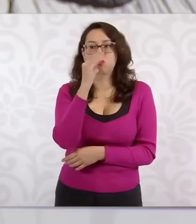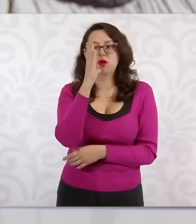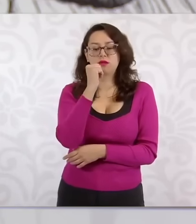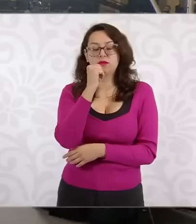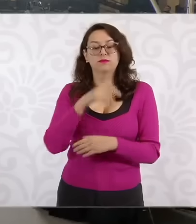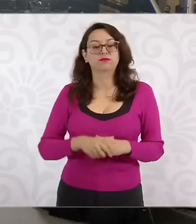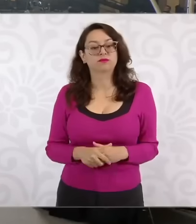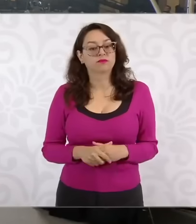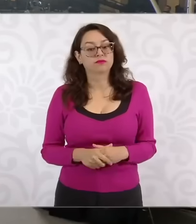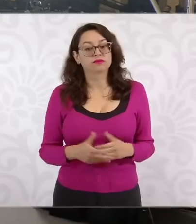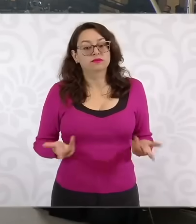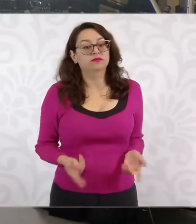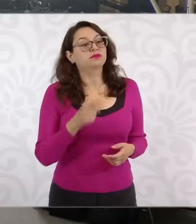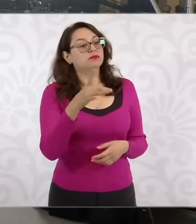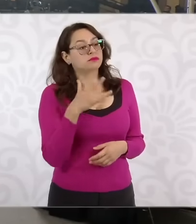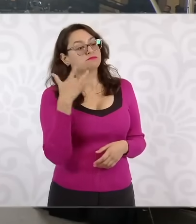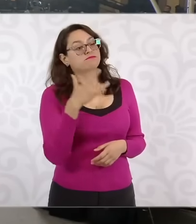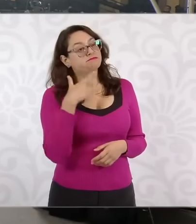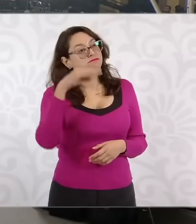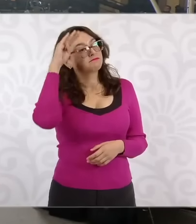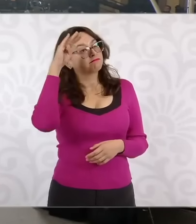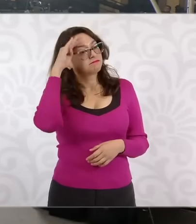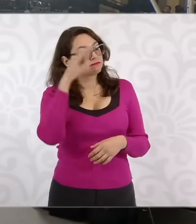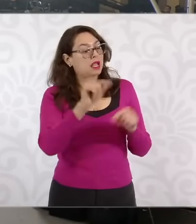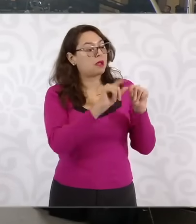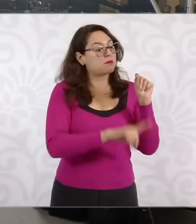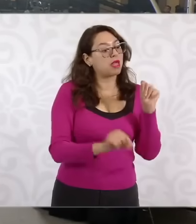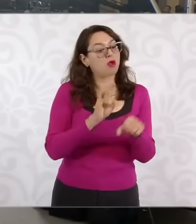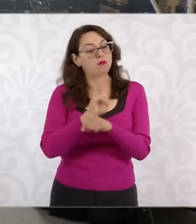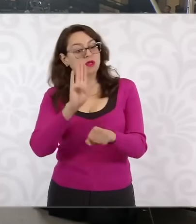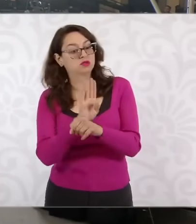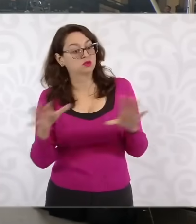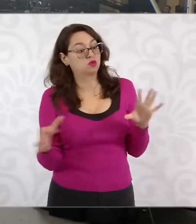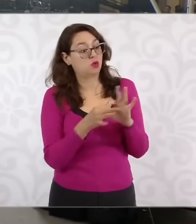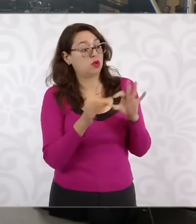si nos puede dar una reflexión de la importancia de esta relación entre México y Brasil, sobre todo